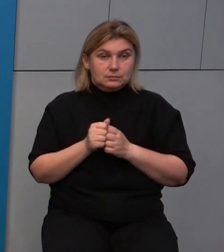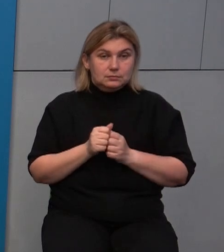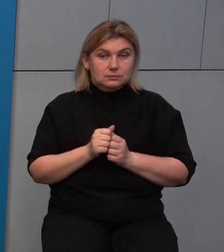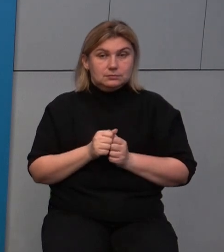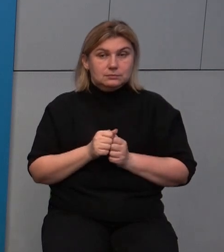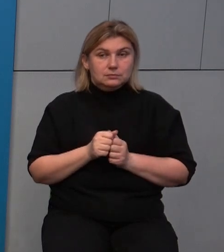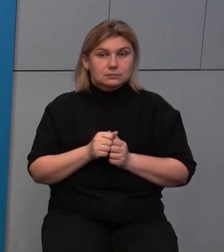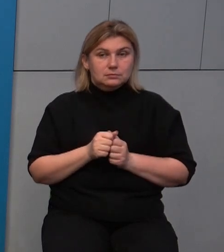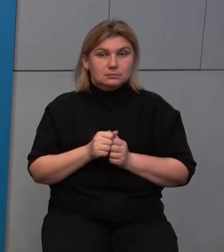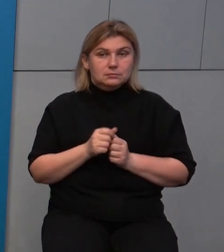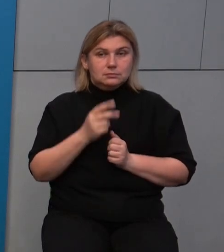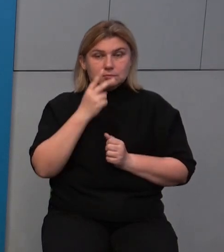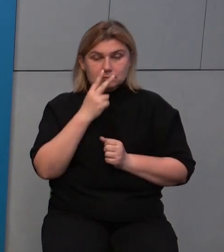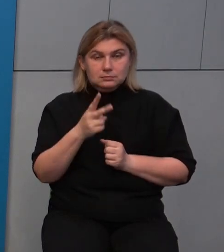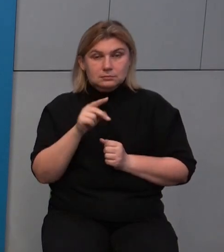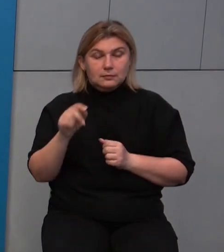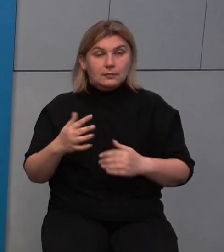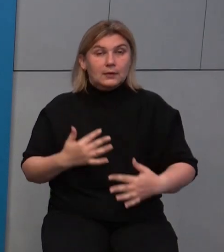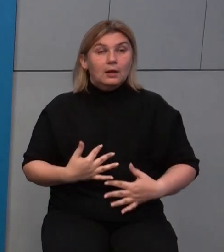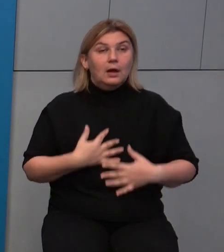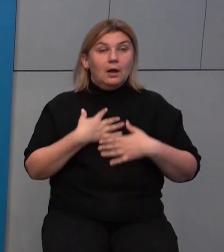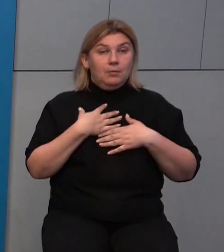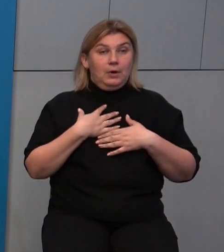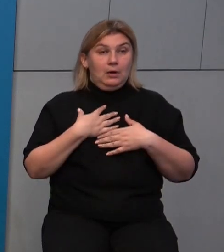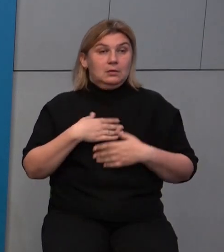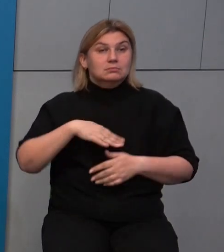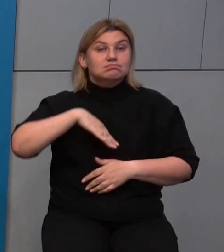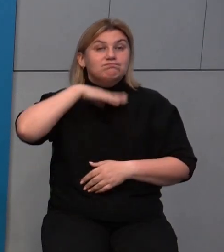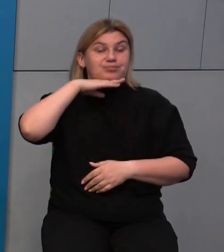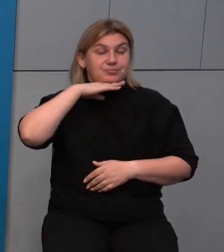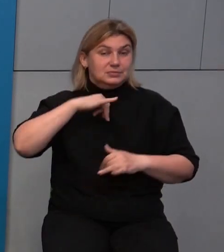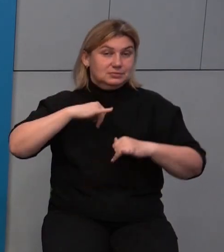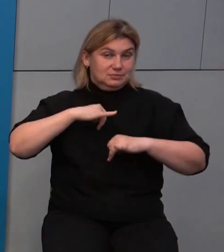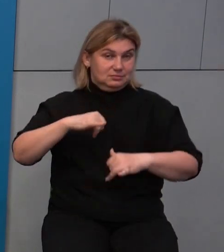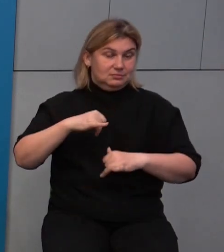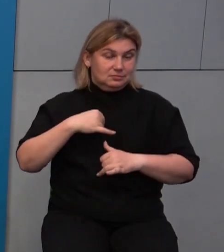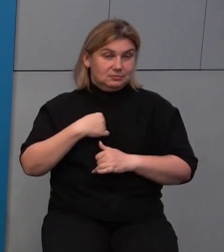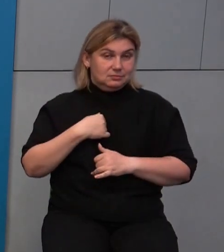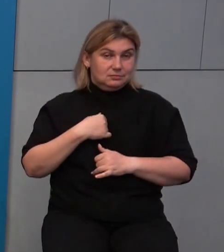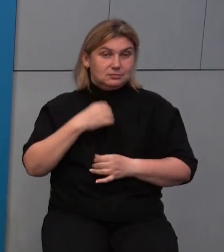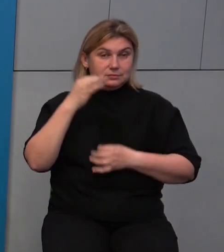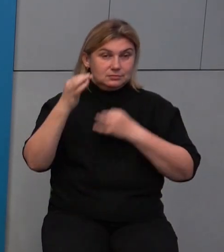I stwierdziłam, że na to emocjonalnie mi wystarczy sił, żeby to opowiedzieć.